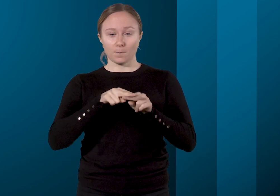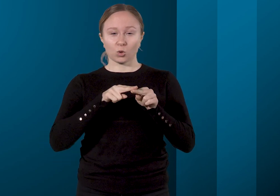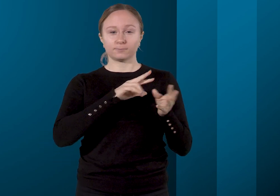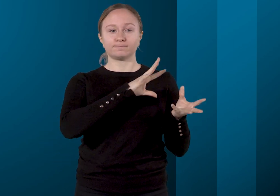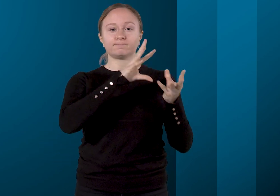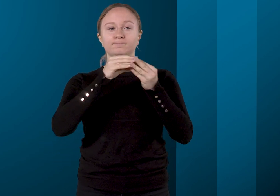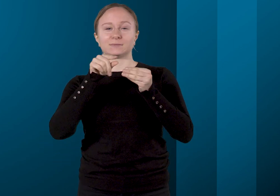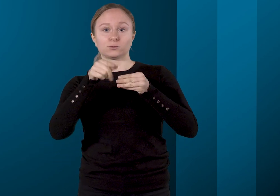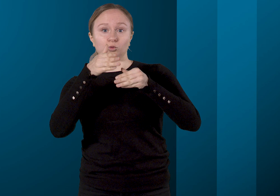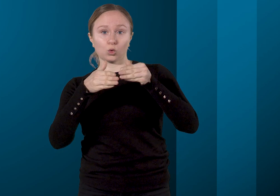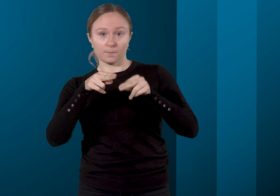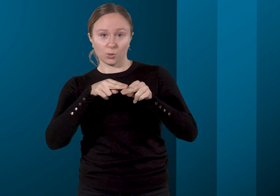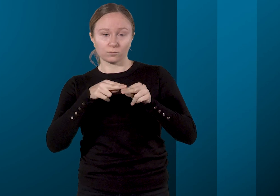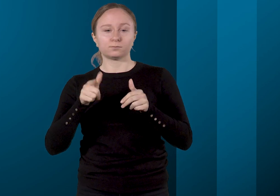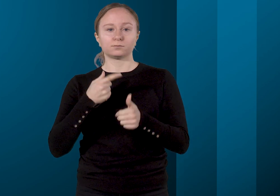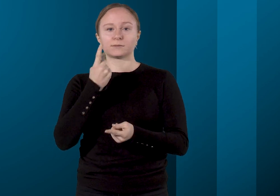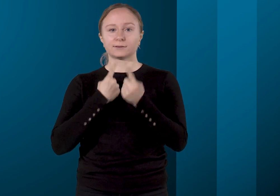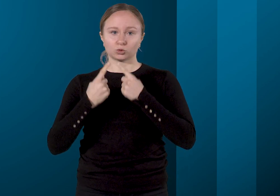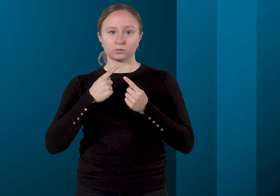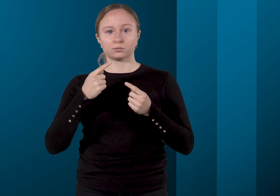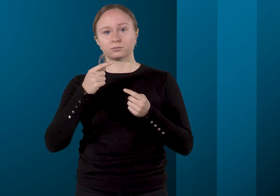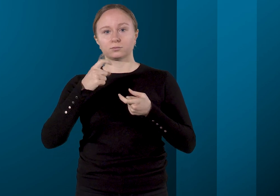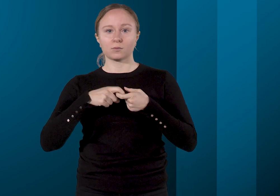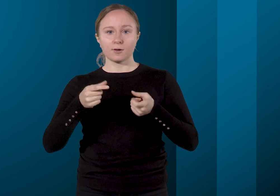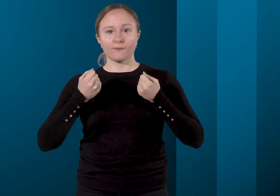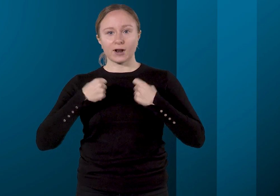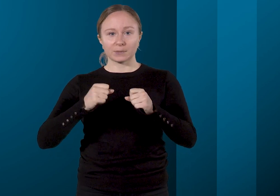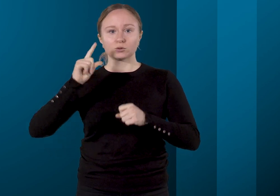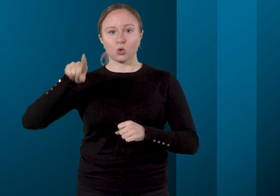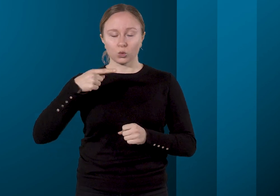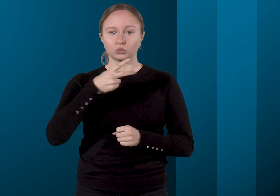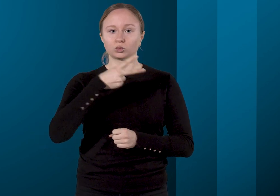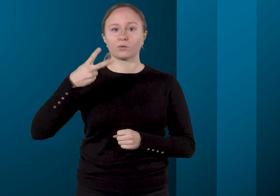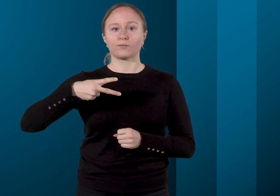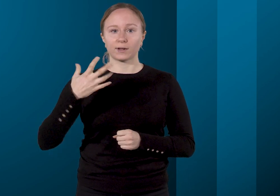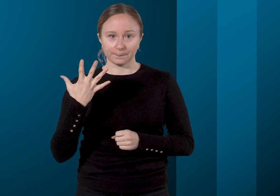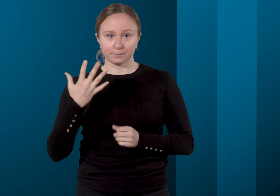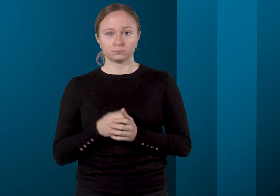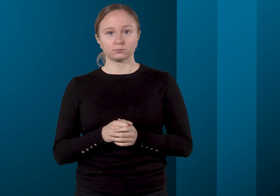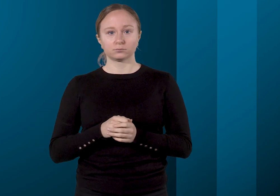Slutligen hölls en startdiskussion om verksamhetsåret 2025.